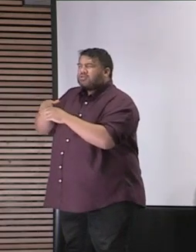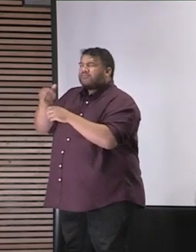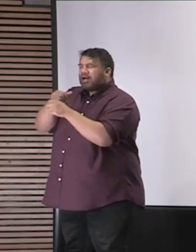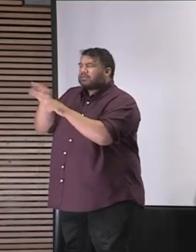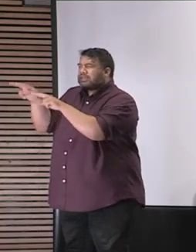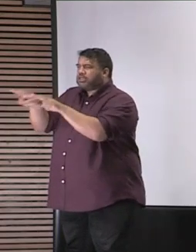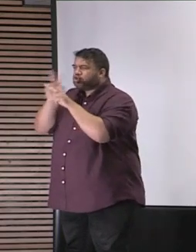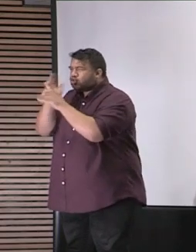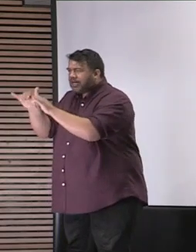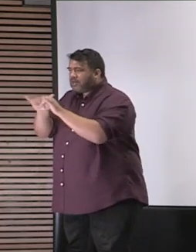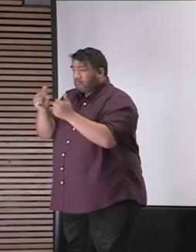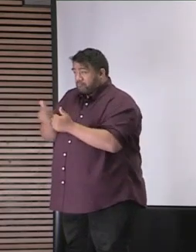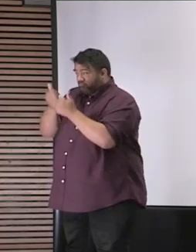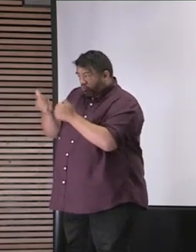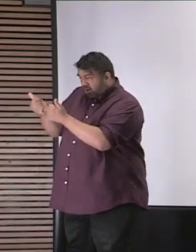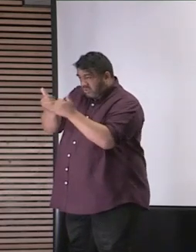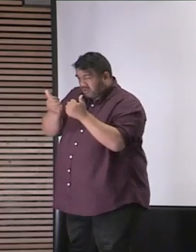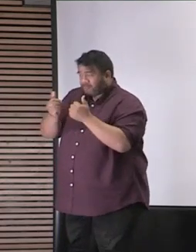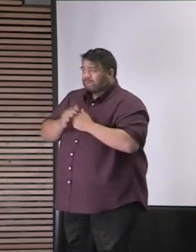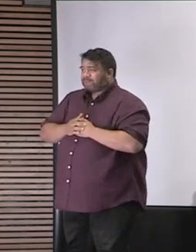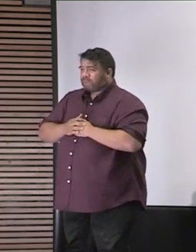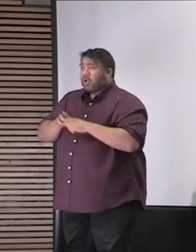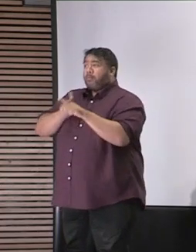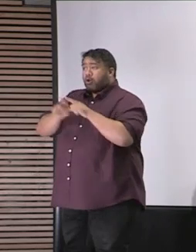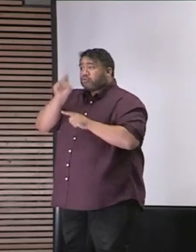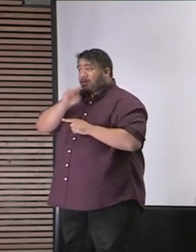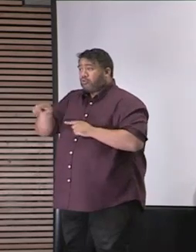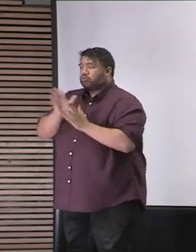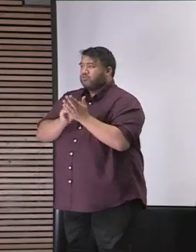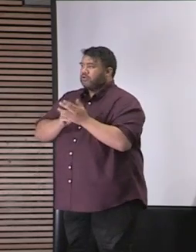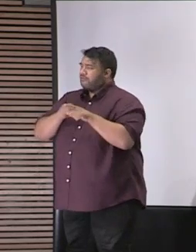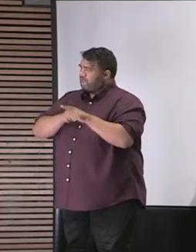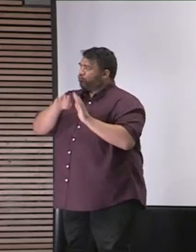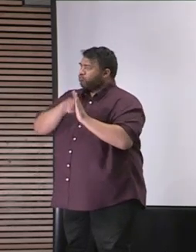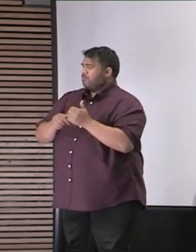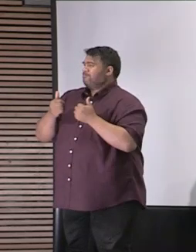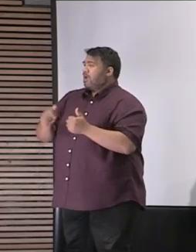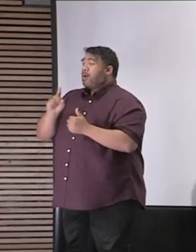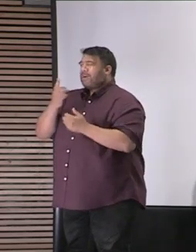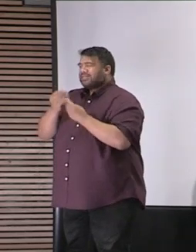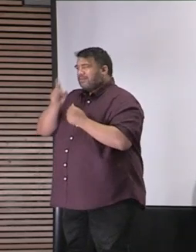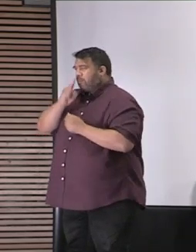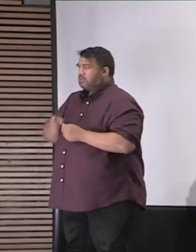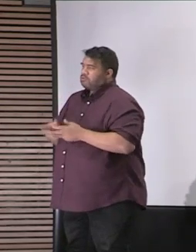completó 795 controles de prevención en comunidades en todo el país y realizó 990 controles de seguridad en